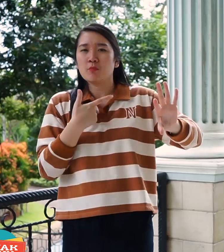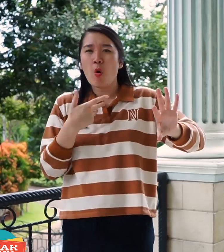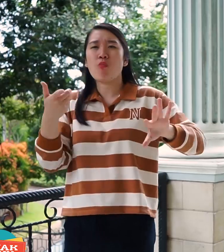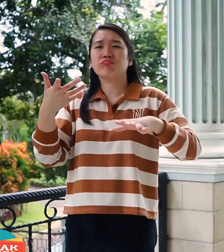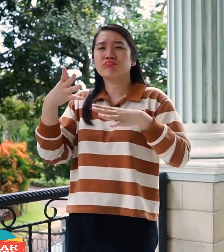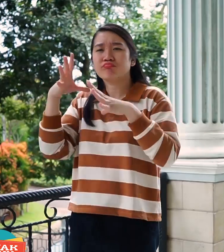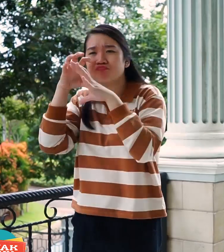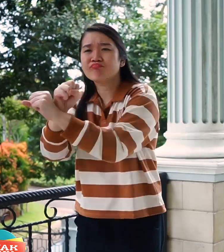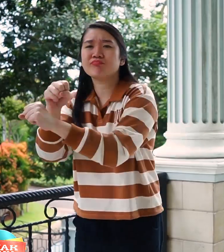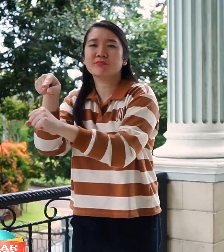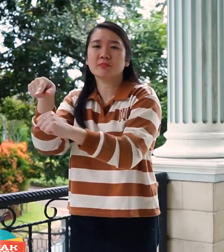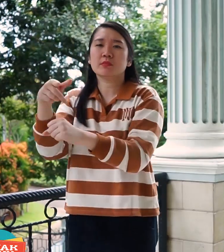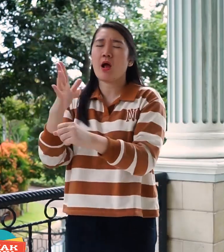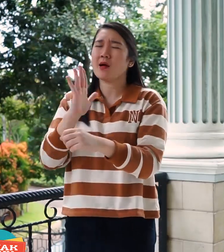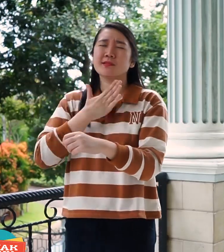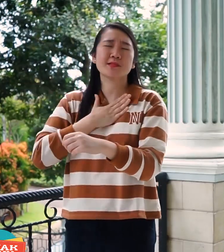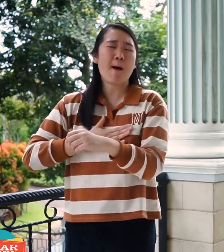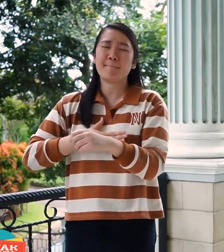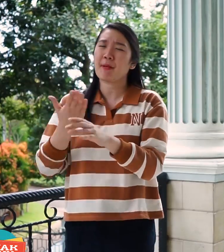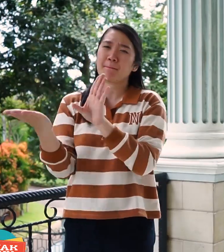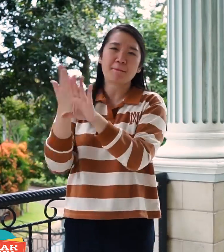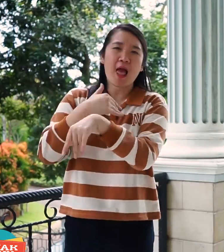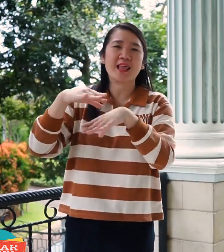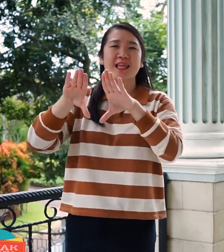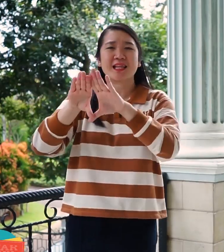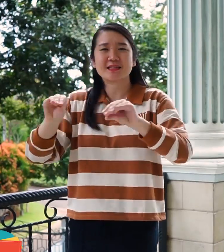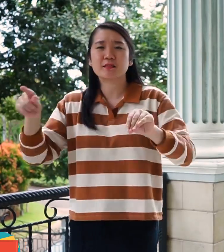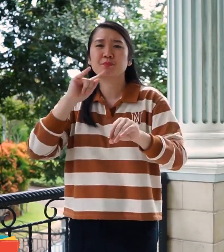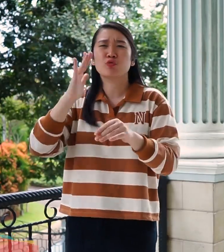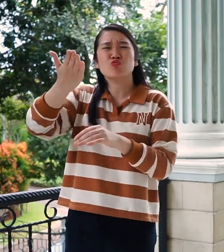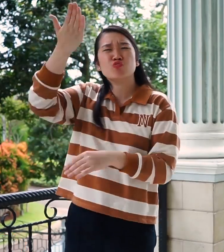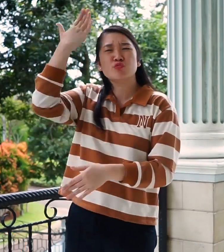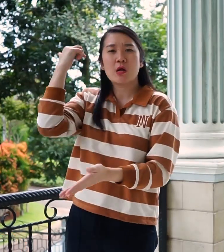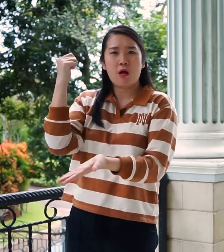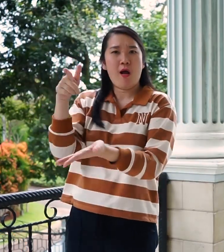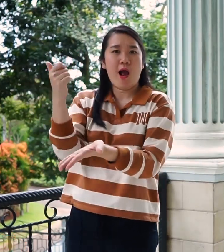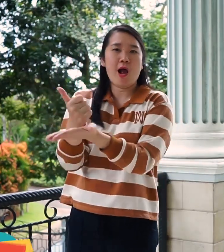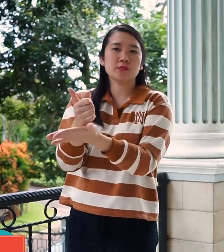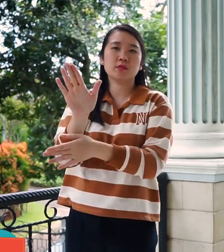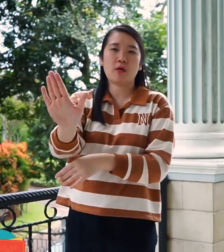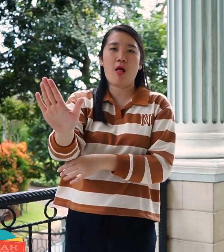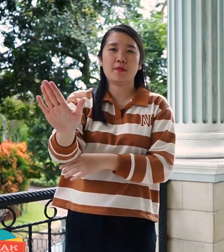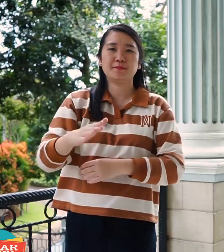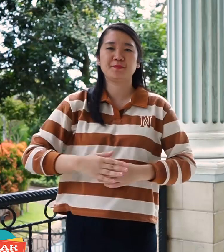ia tidak sabar untuk kembali bekerja di tempat asalnya.